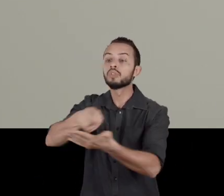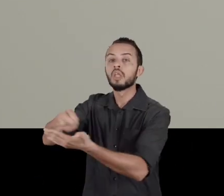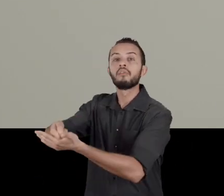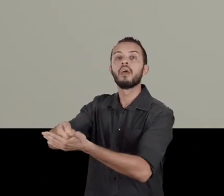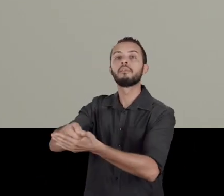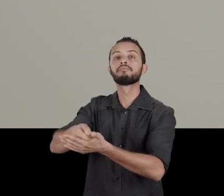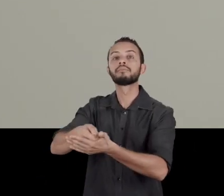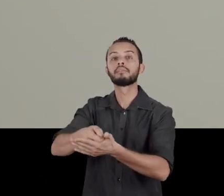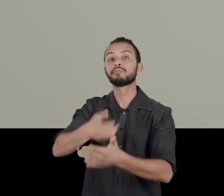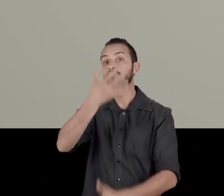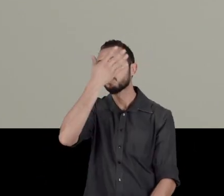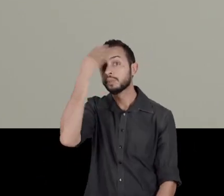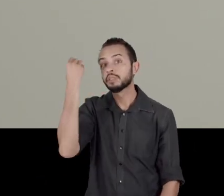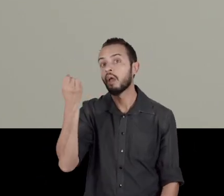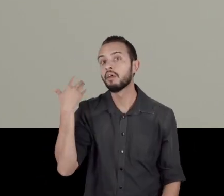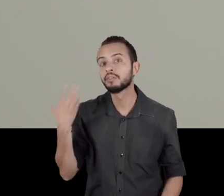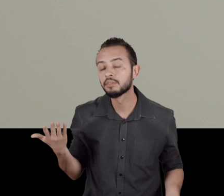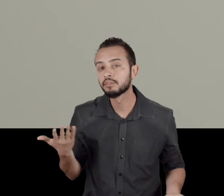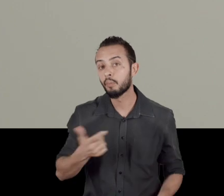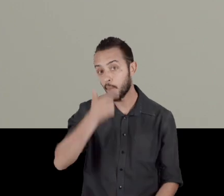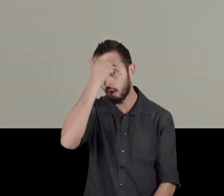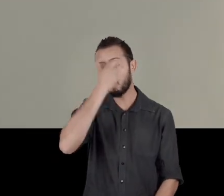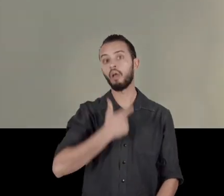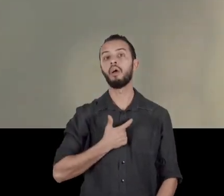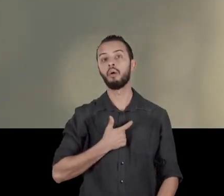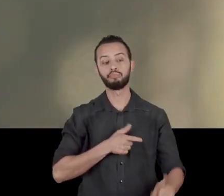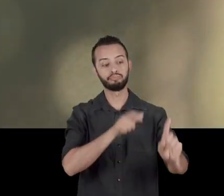então é minha obrigação respeitar o outro.